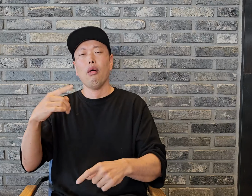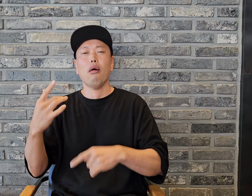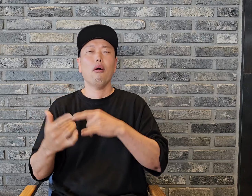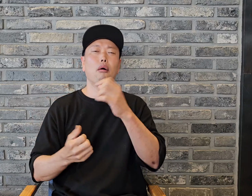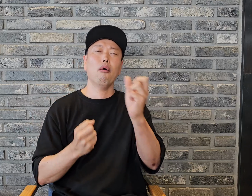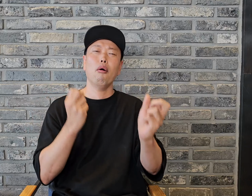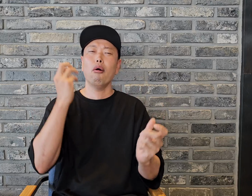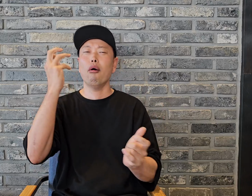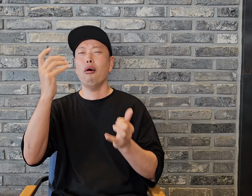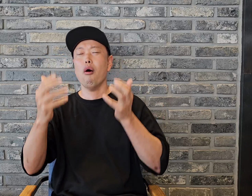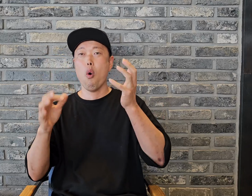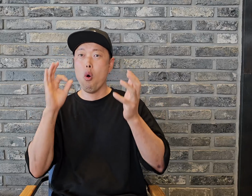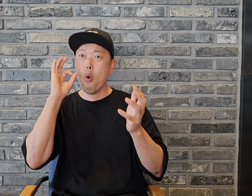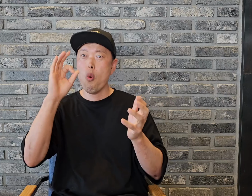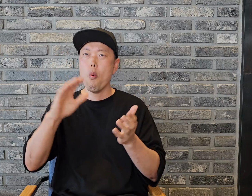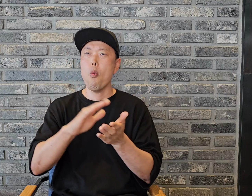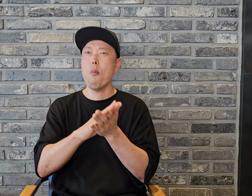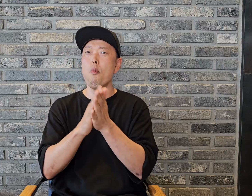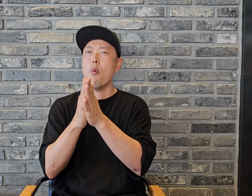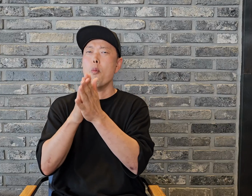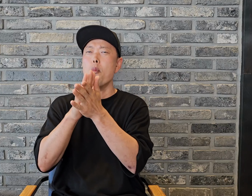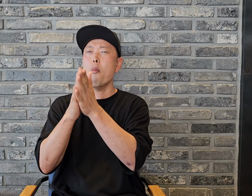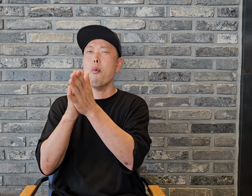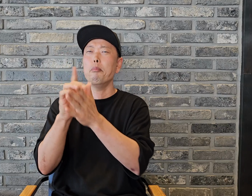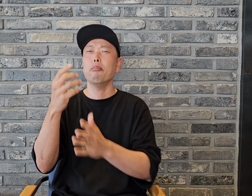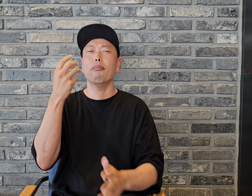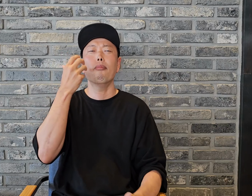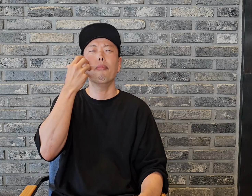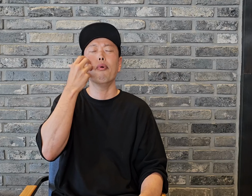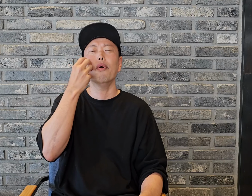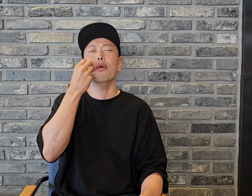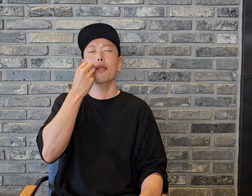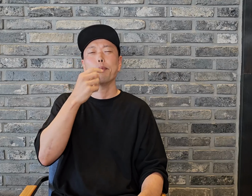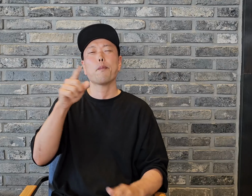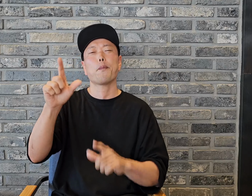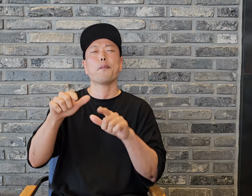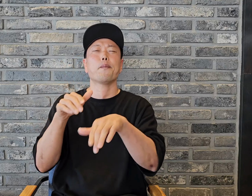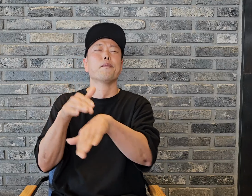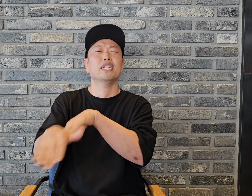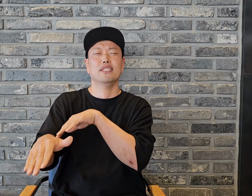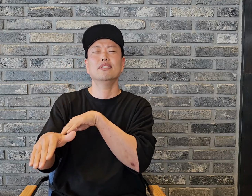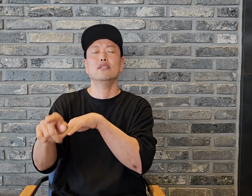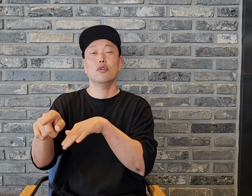変化もつけやすくなり、 より雄弁になれるでしょう。